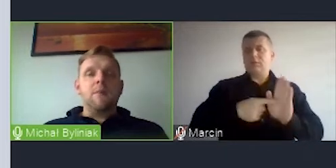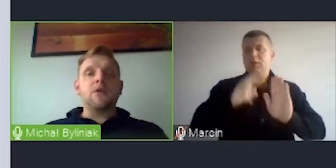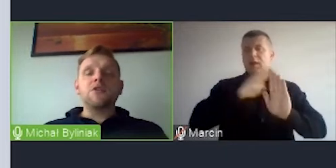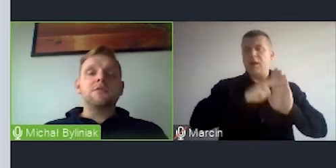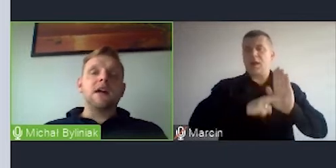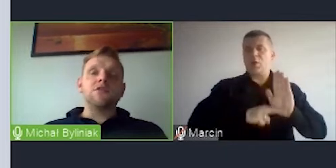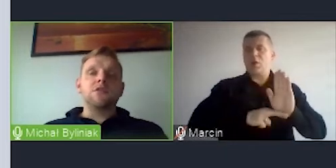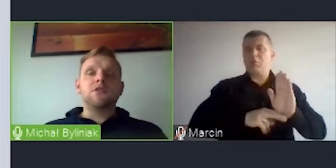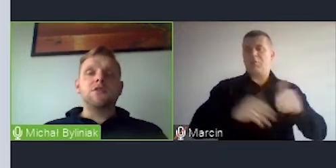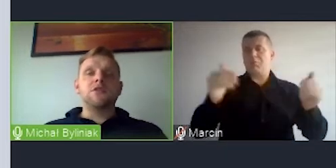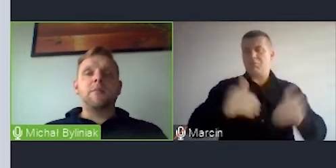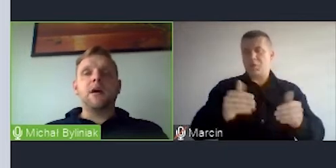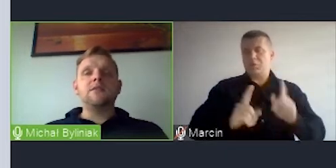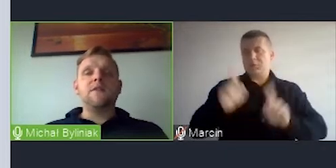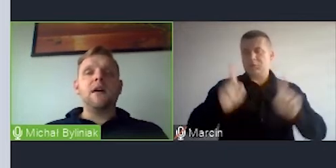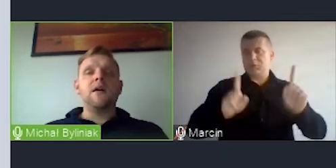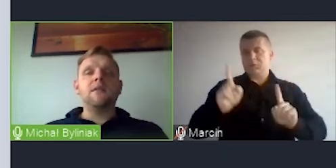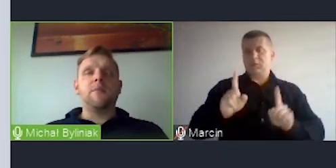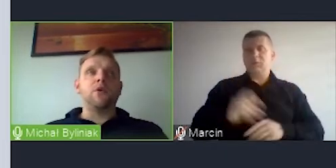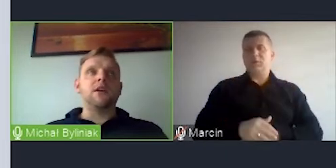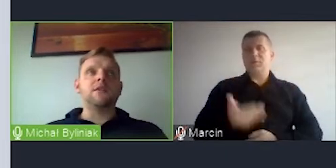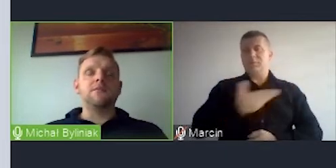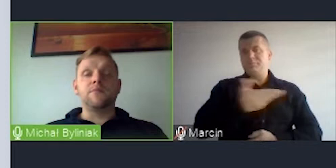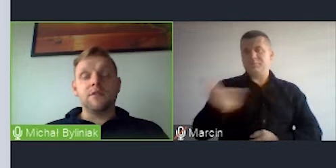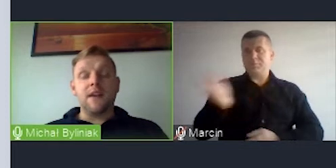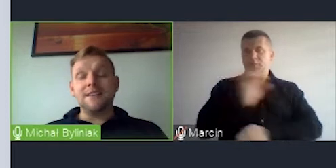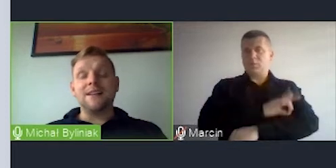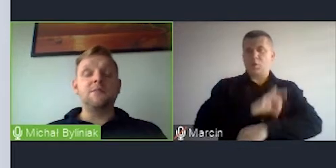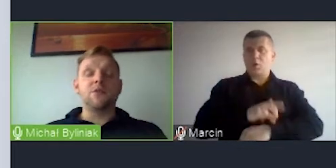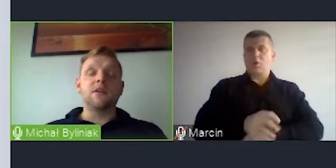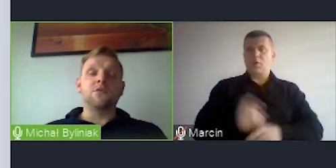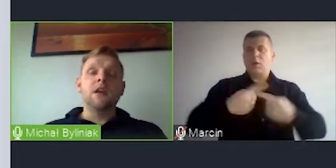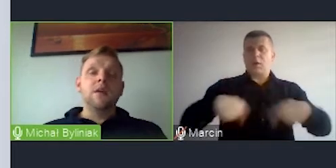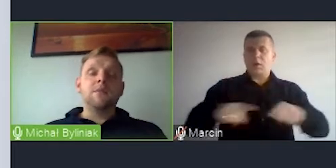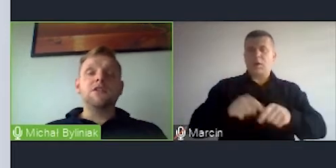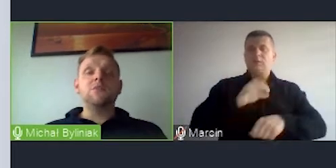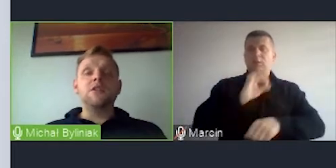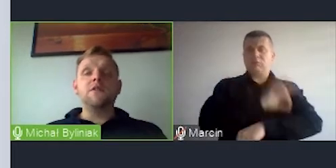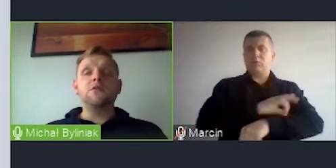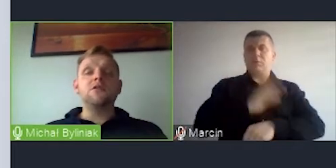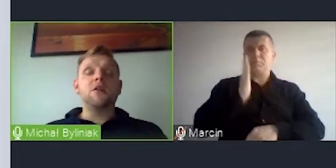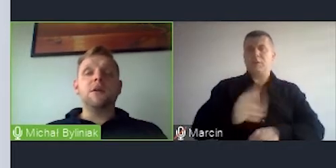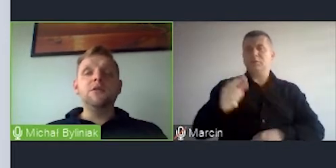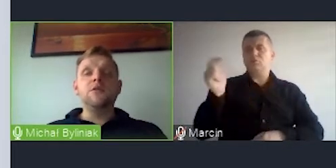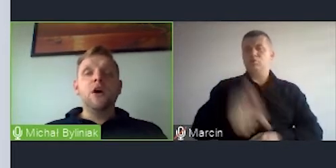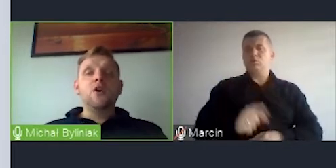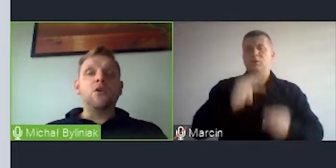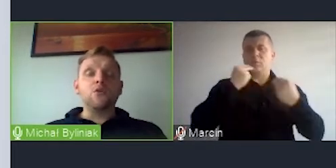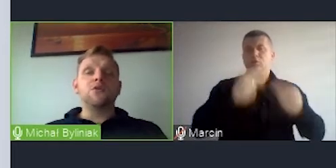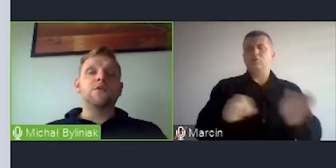Może się zdarzyć, że Państwa projekt, że w realizacji projektu będziecie musieli wrócić do regulaminu konkursu